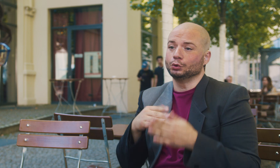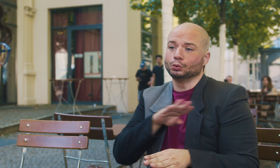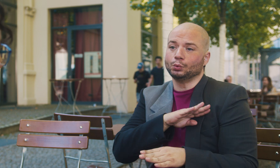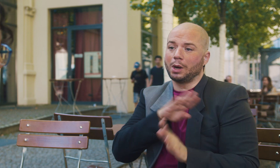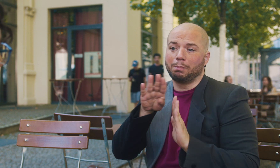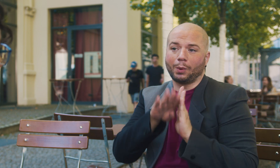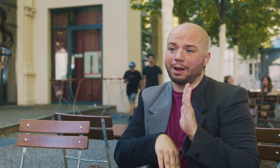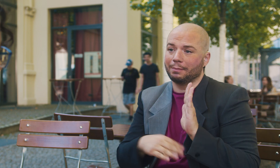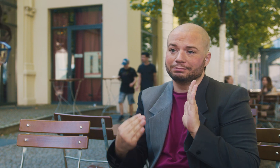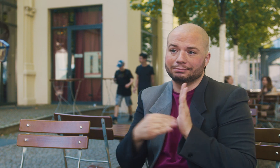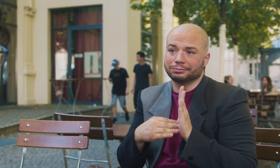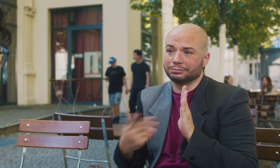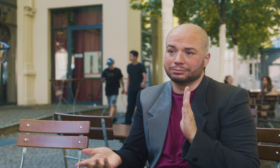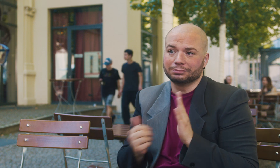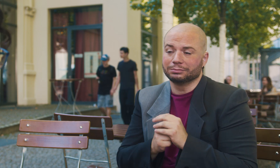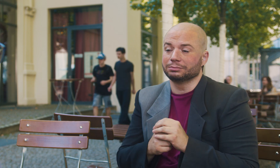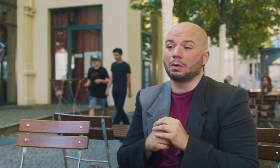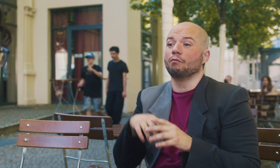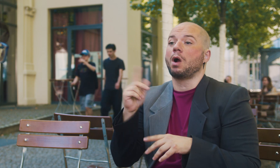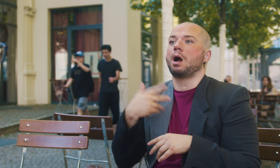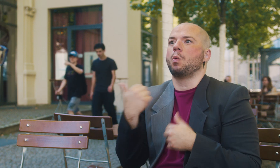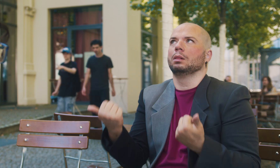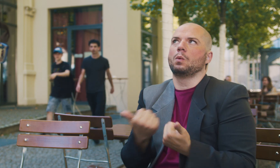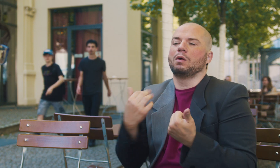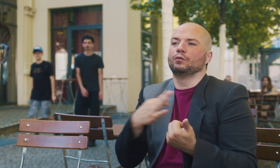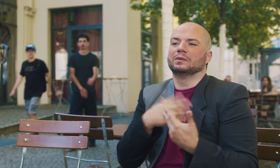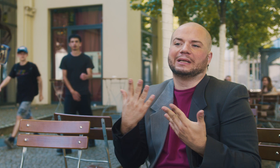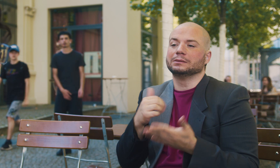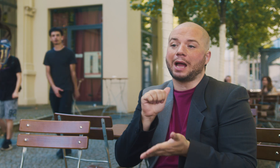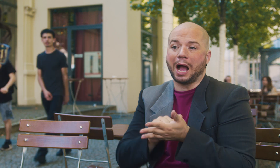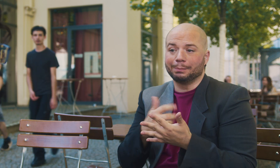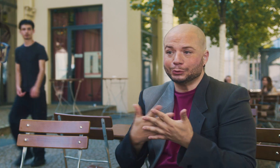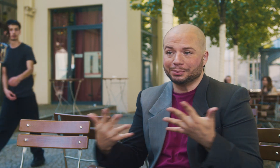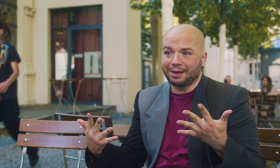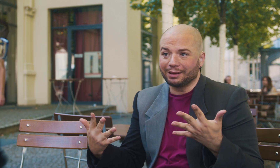und als offizielle Amtssprache anerkannt wird. Wenn es so weit kommen sollte,